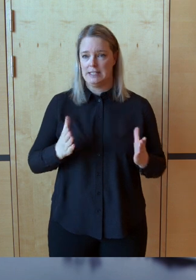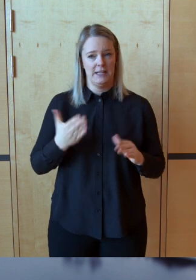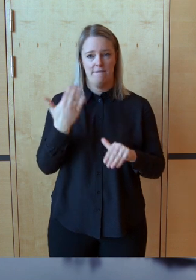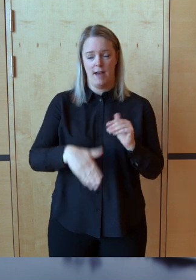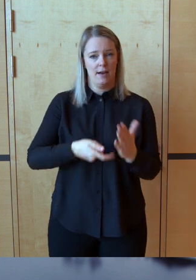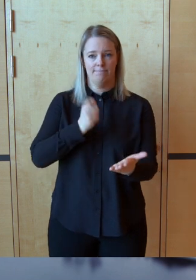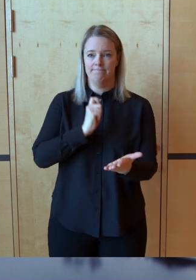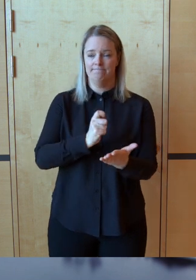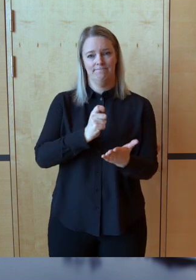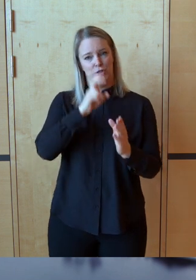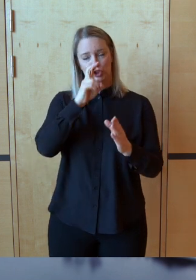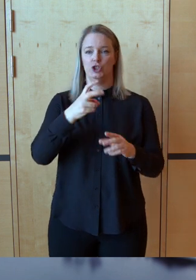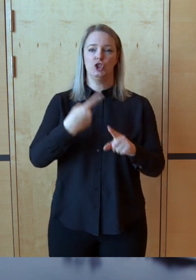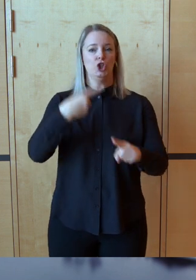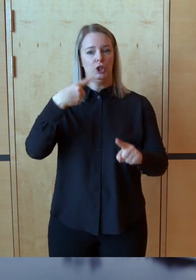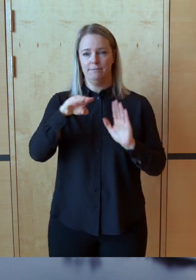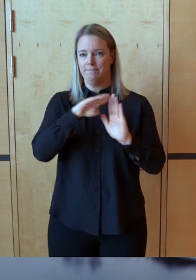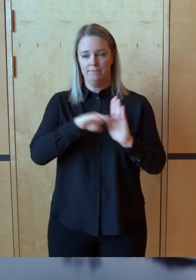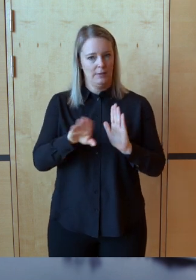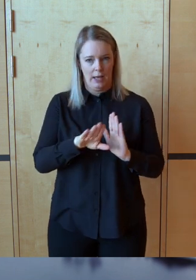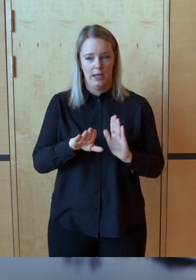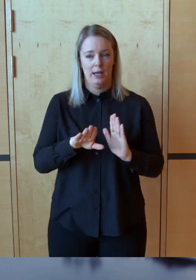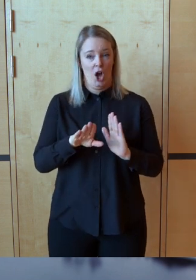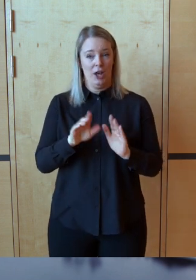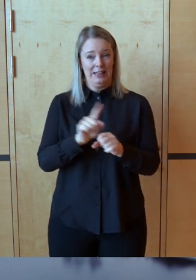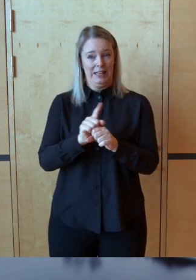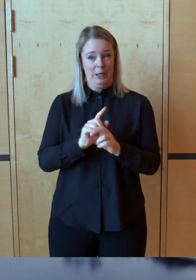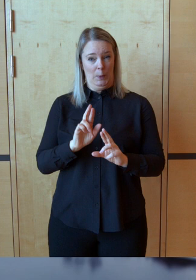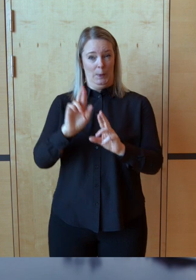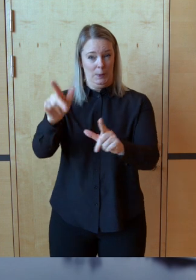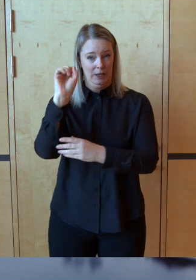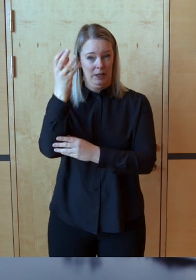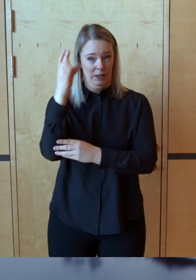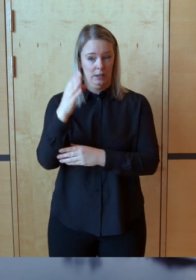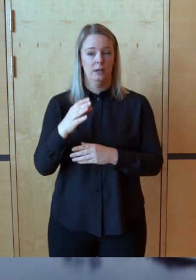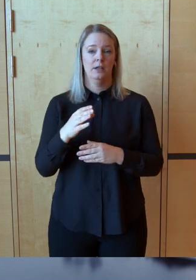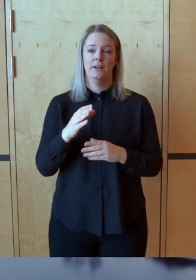Studera med utryckningstider förbi Ingen förbättring med en flytt och Säger man till hur